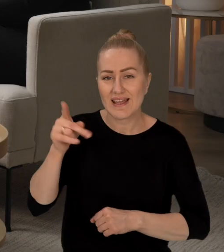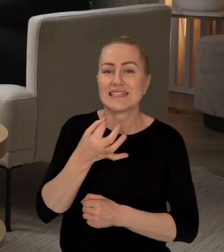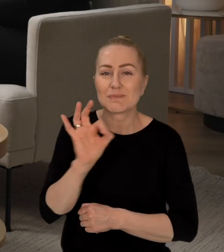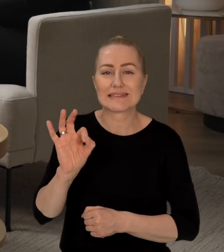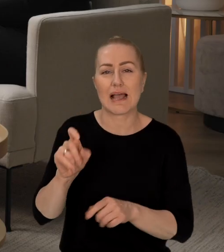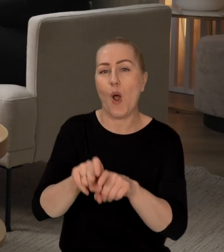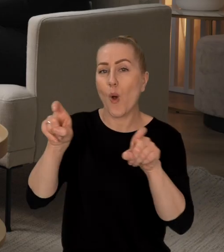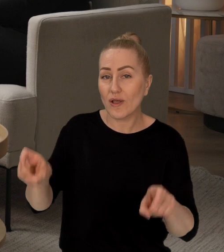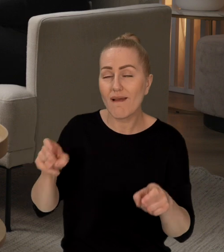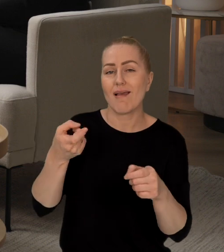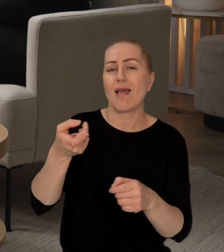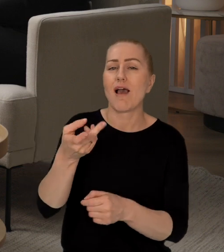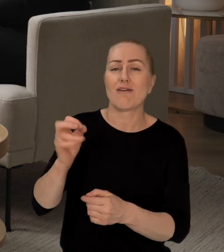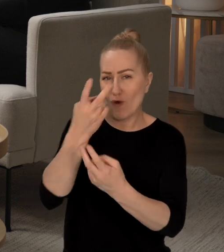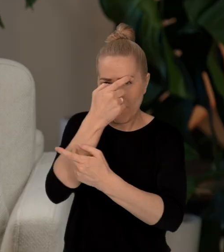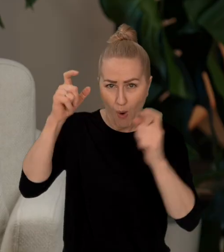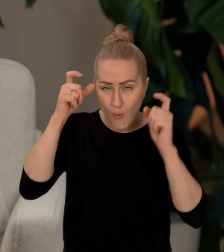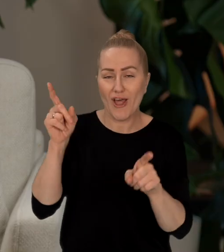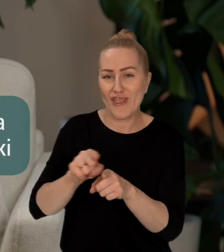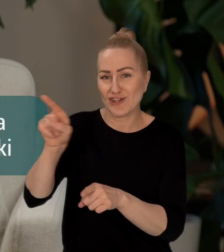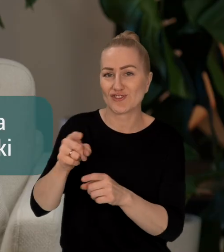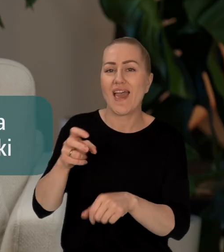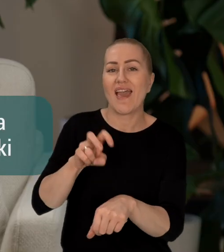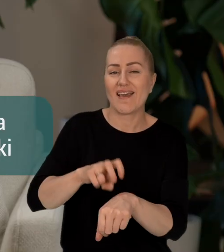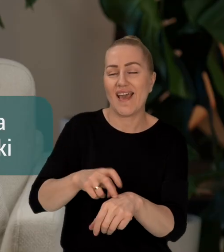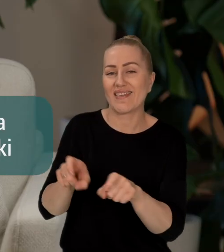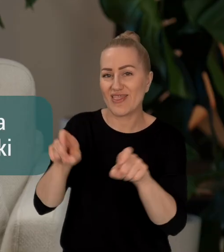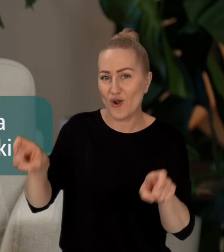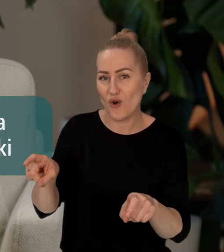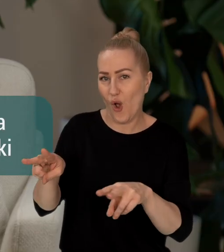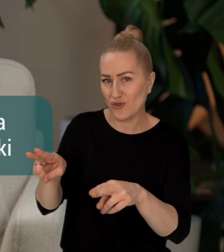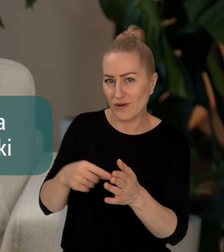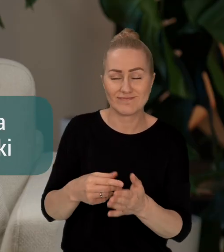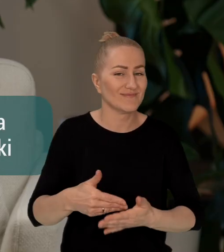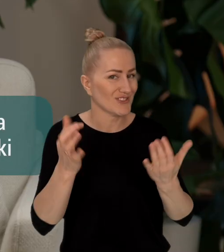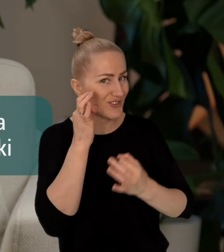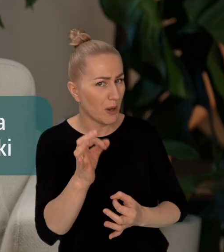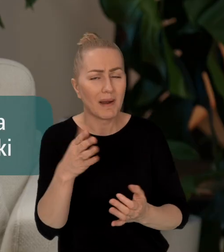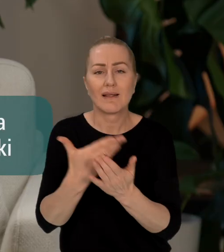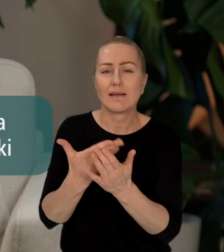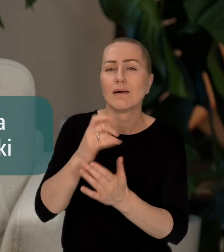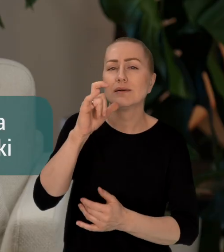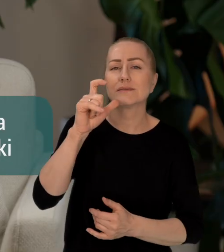Dzień dobry, pani doktor. Dzień dobry, pani redaktor. Dlaczego cytologia, wśród całego pakietu badań, które musi